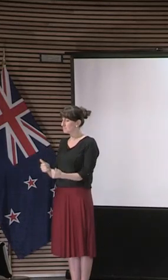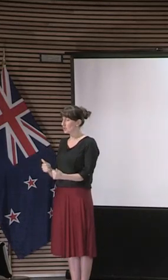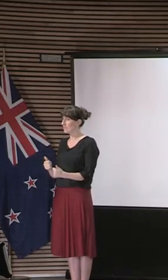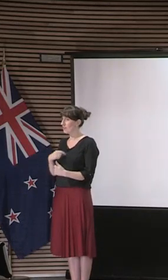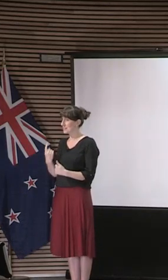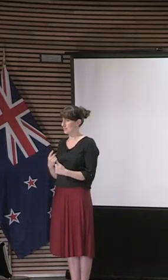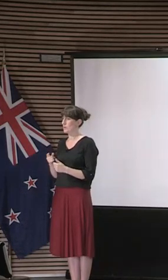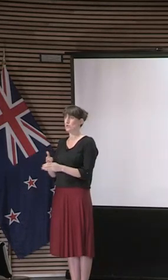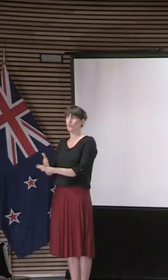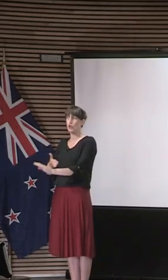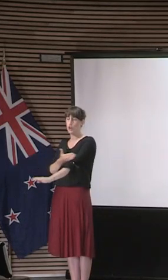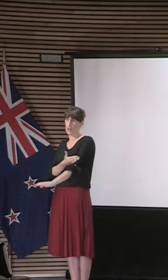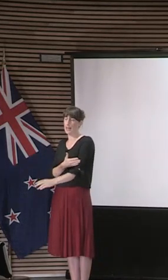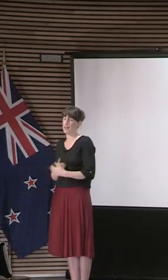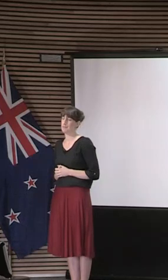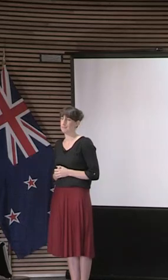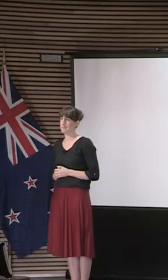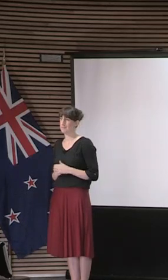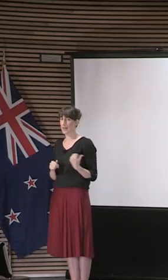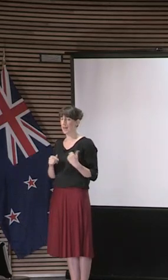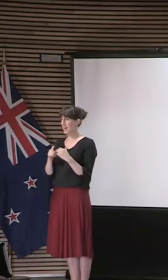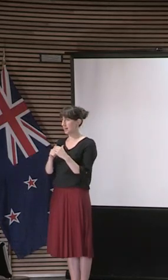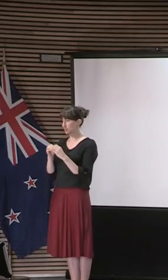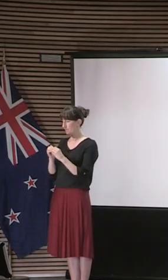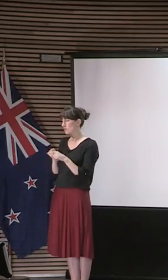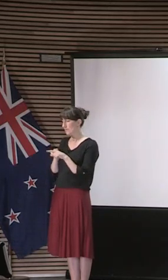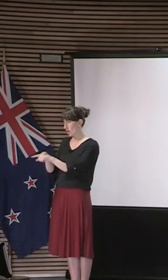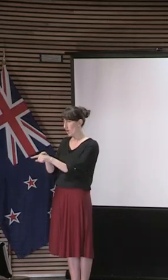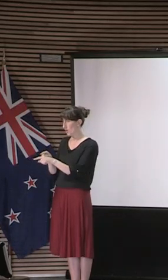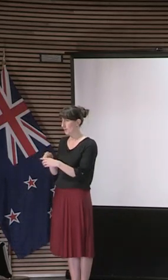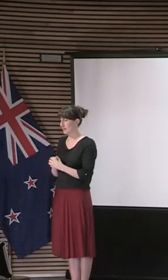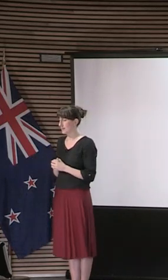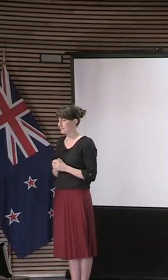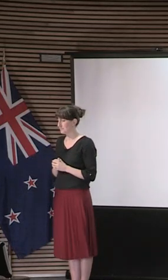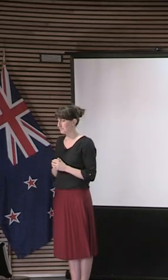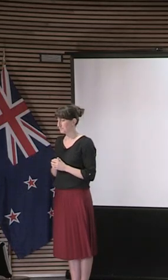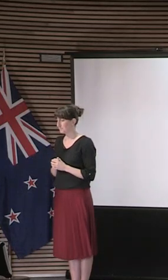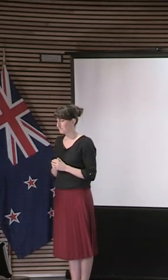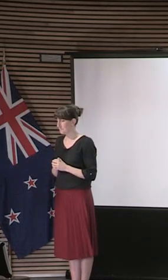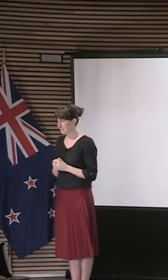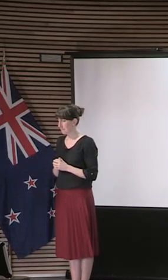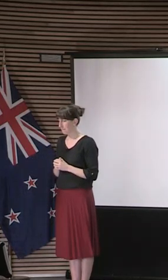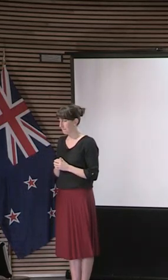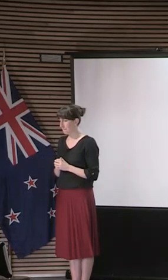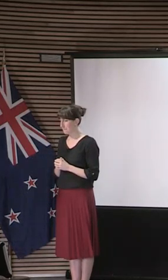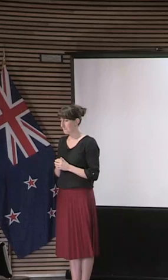ki nga manene o nga iwi ke, na matou nei i uru ki roto i nga mea tuatahi o te ao. Ana, ki